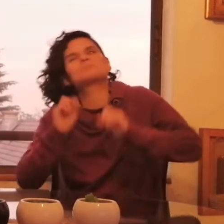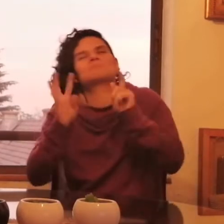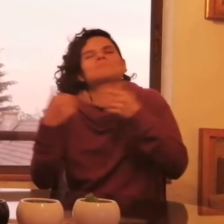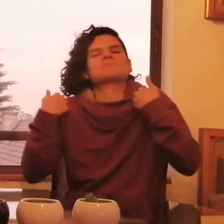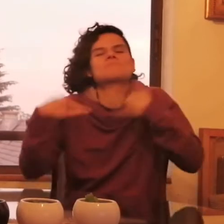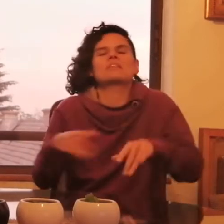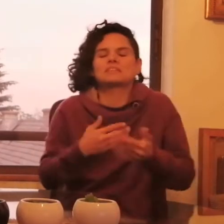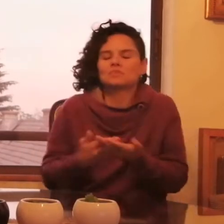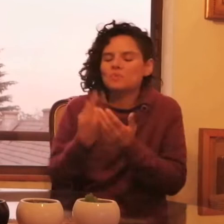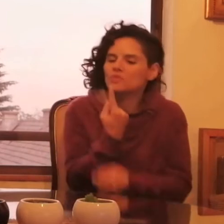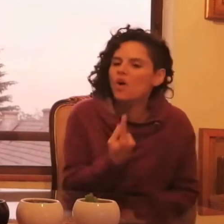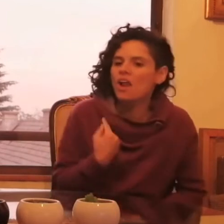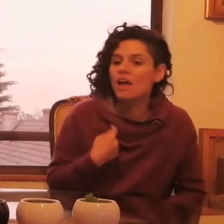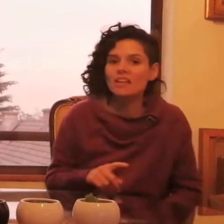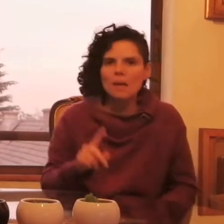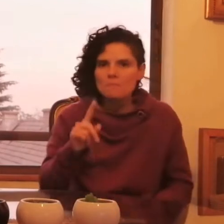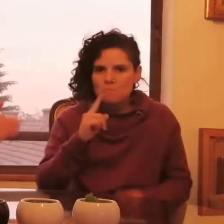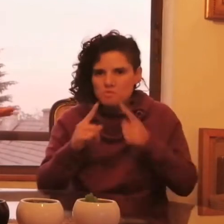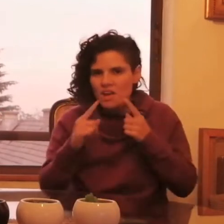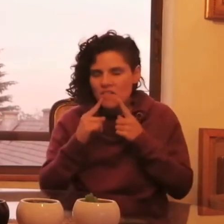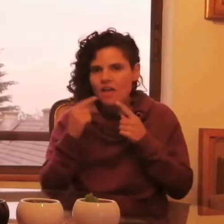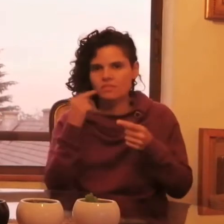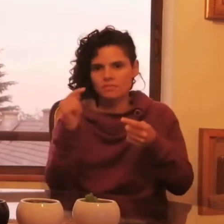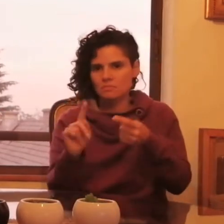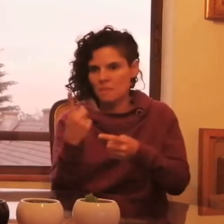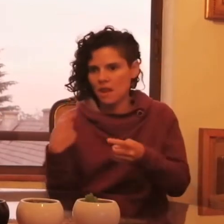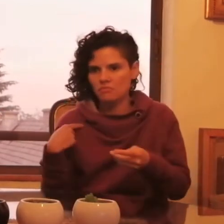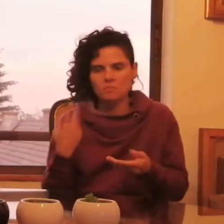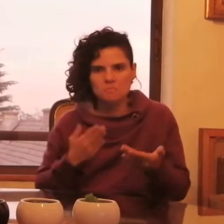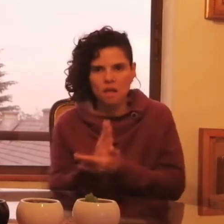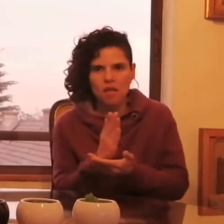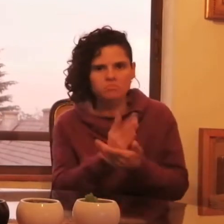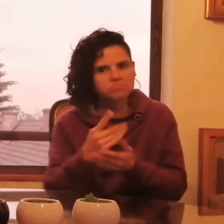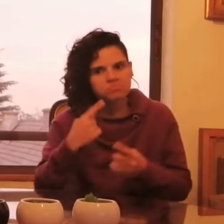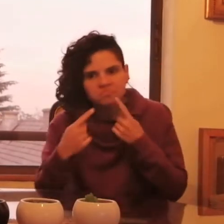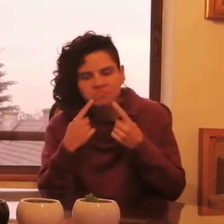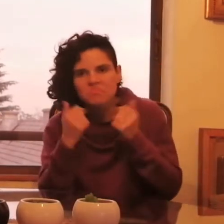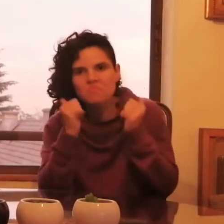y me fue súper bien en la primera prueba maté, y entonces ahí se acercaron a estudiar